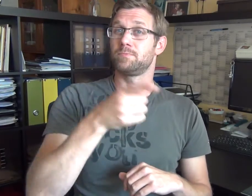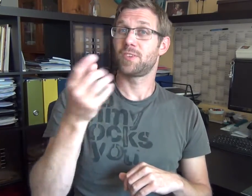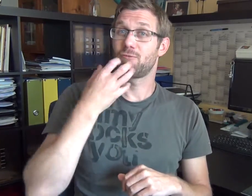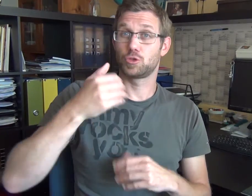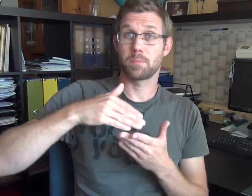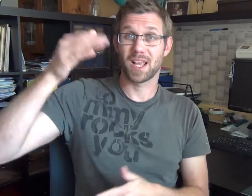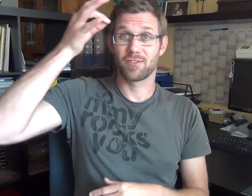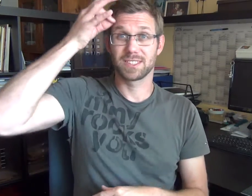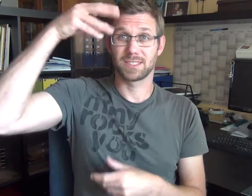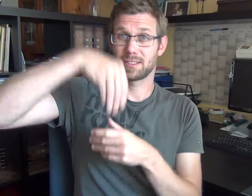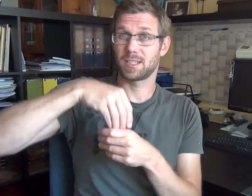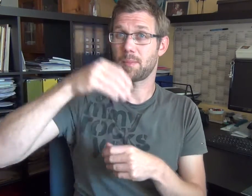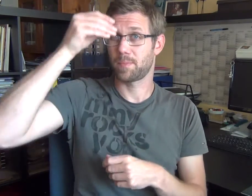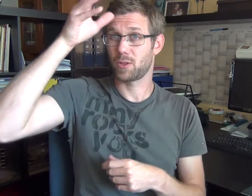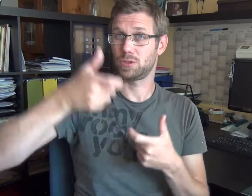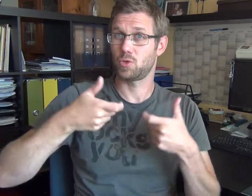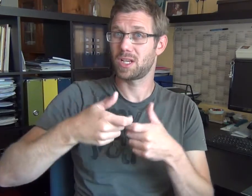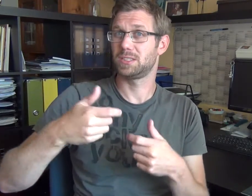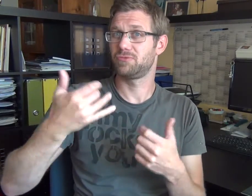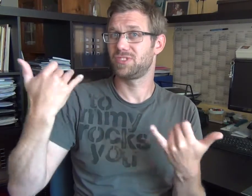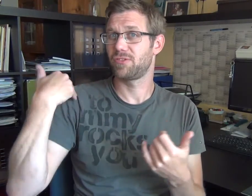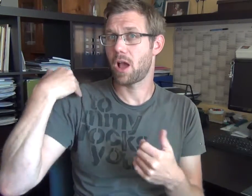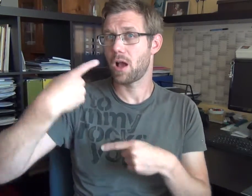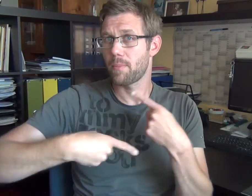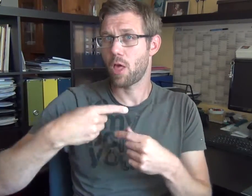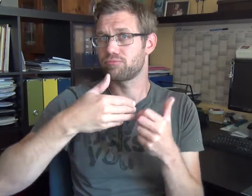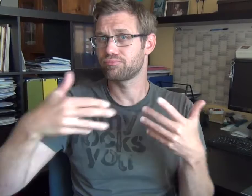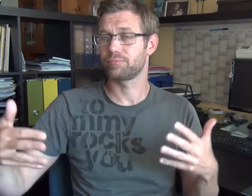Wenn ihr mehr über den Bildungskongress wissen wollt,